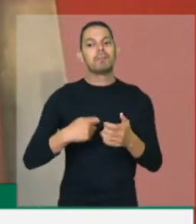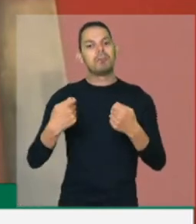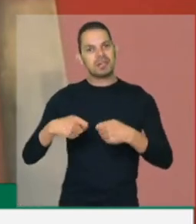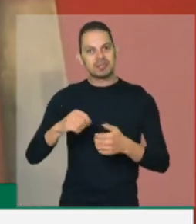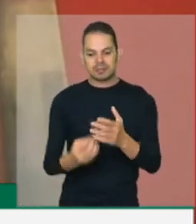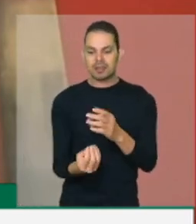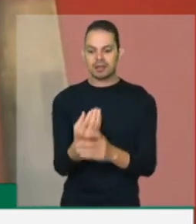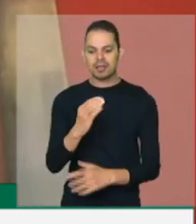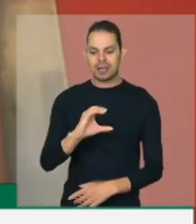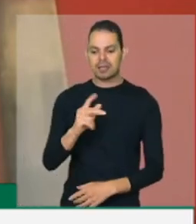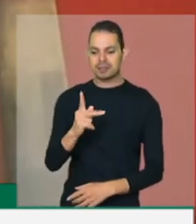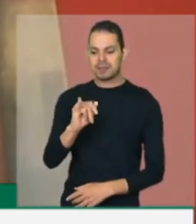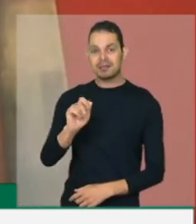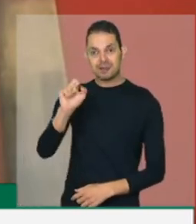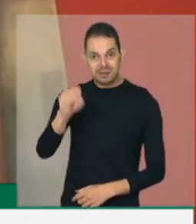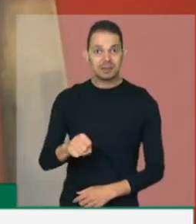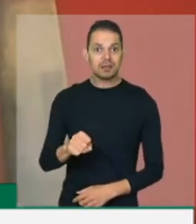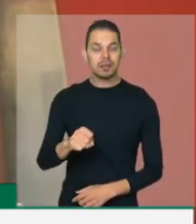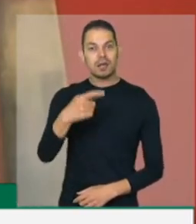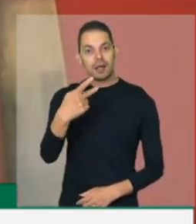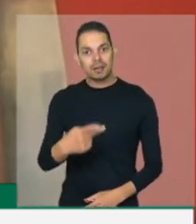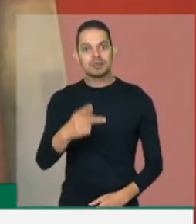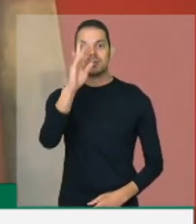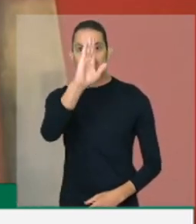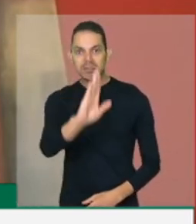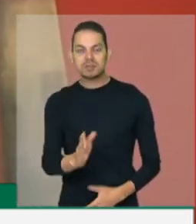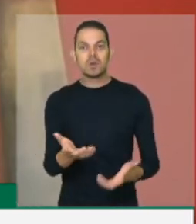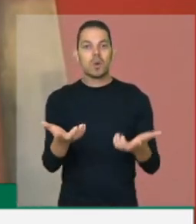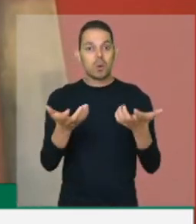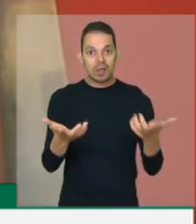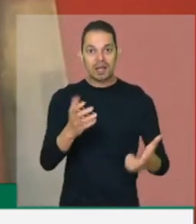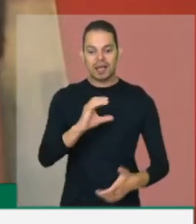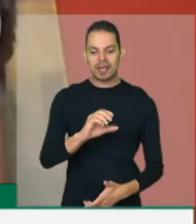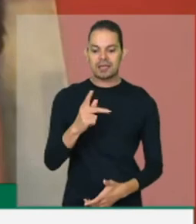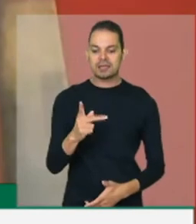INSTALAR A CPI. E O BRASIL QUER VER UMA CPI SIM QUE INVESTIGUE, APONTE